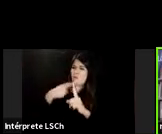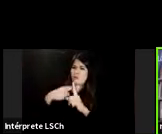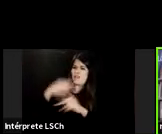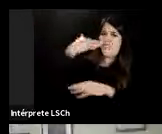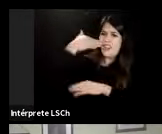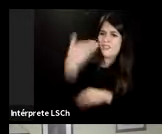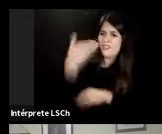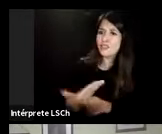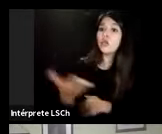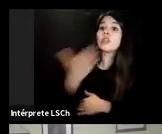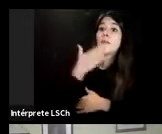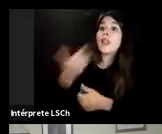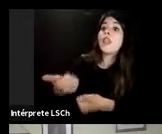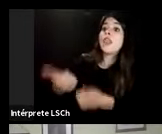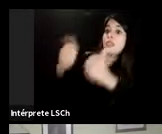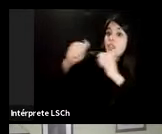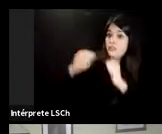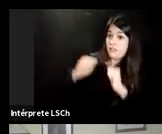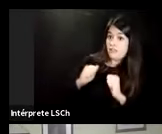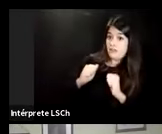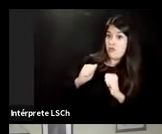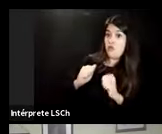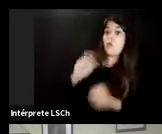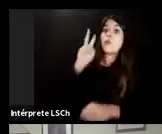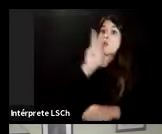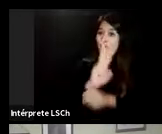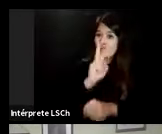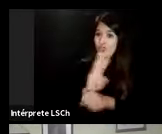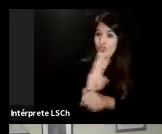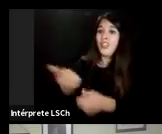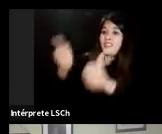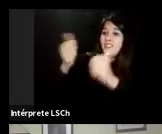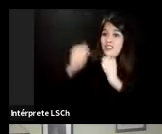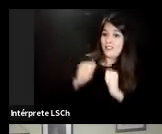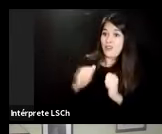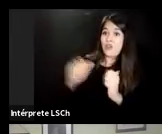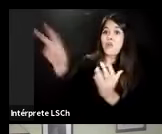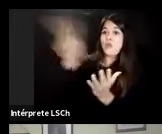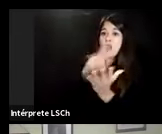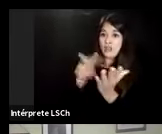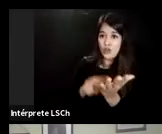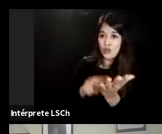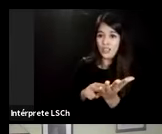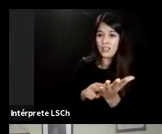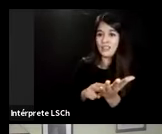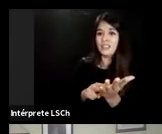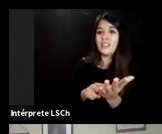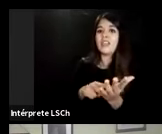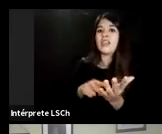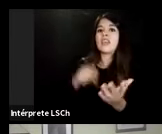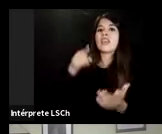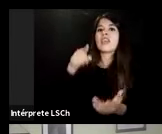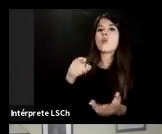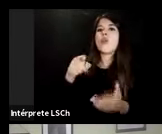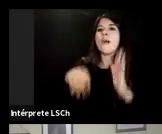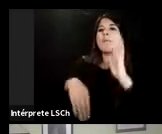nos desafía como profesores de literatura y cada vez va adquiriendo una mayor relevancia